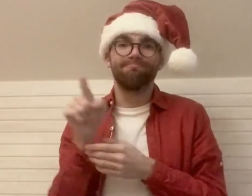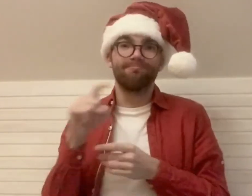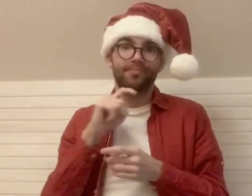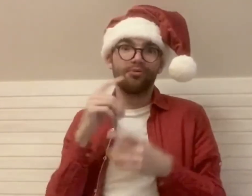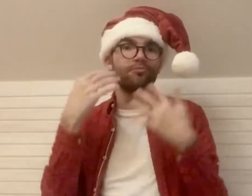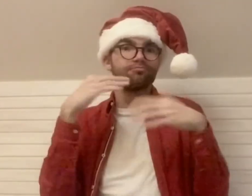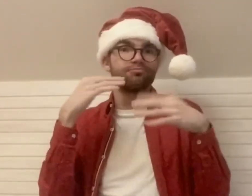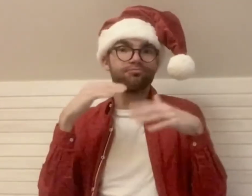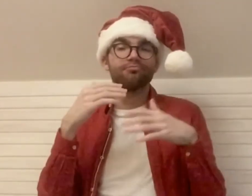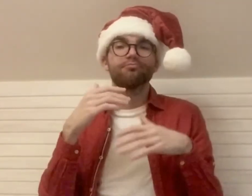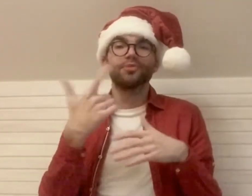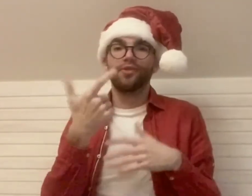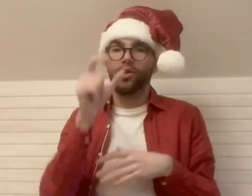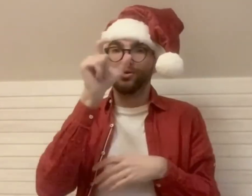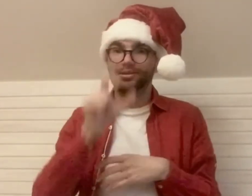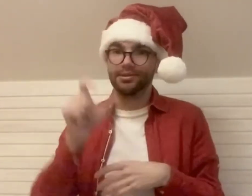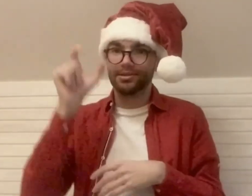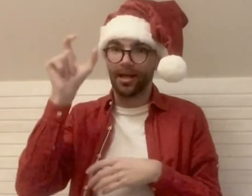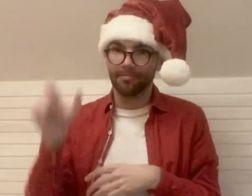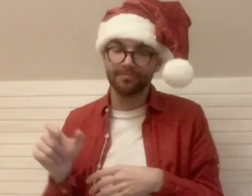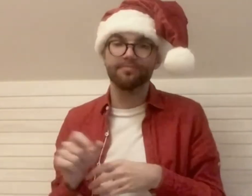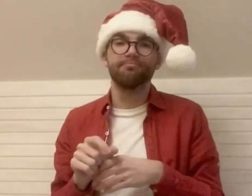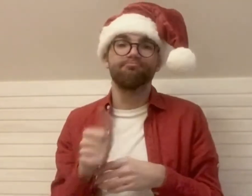Zgodba pripoveduje o dveh osebi.